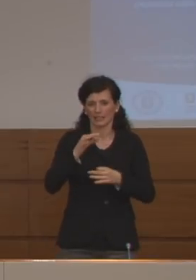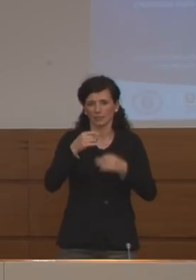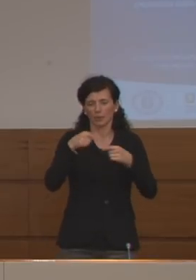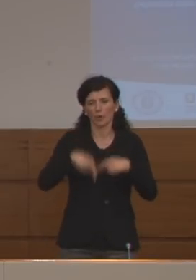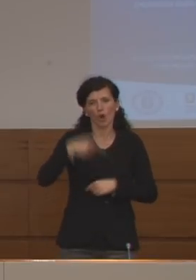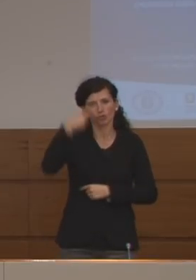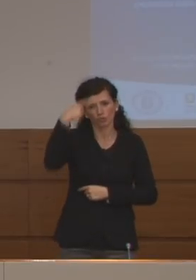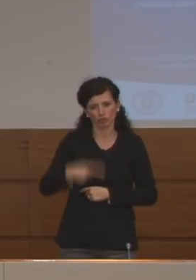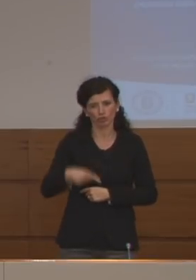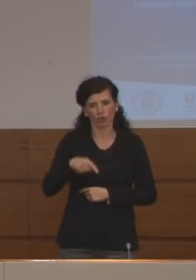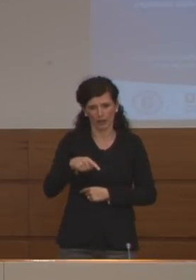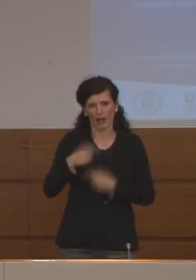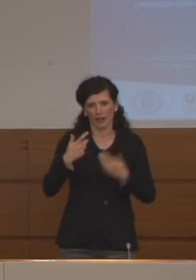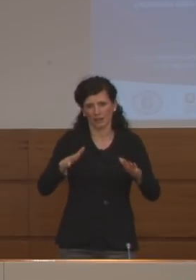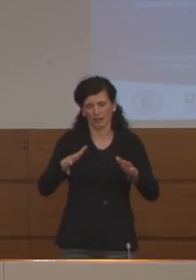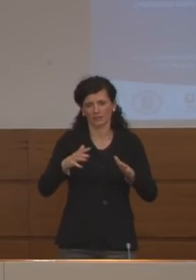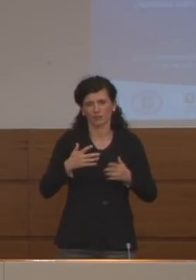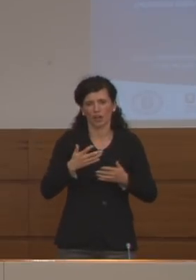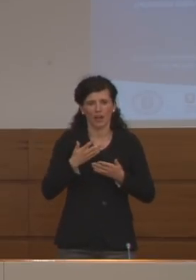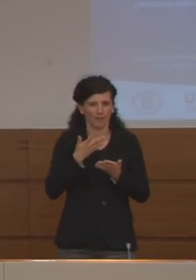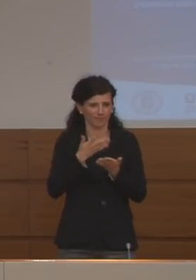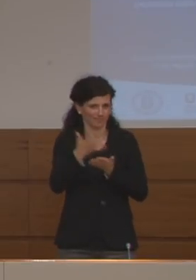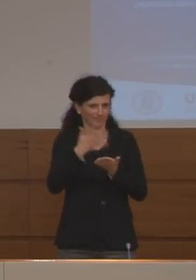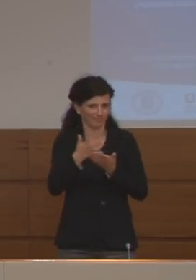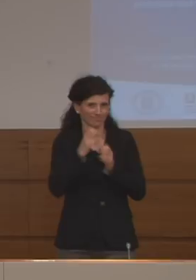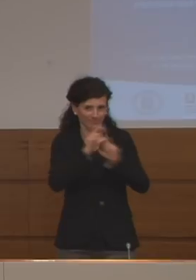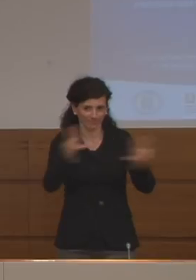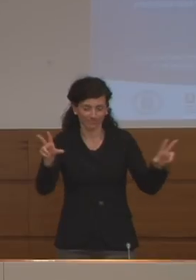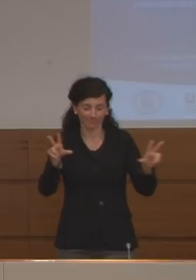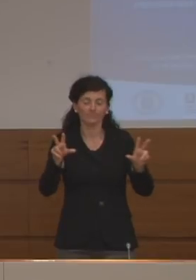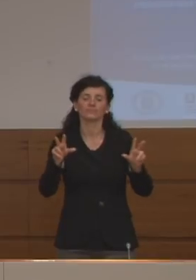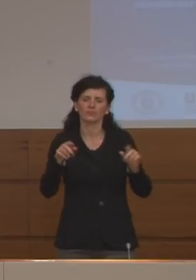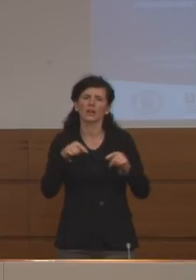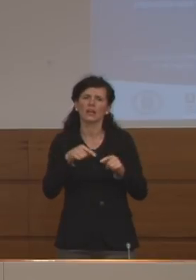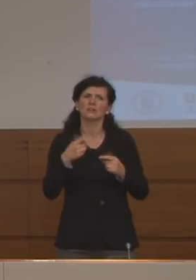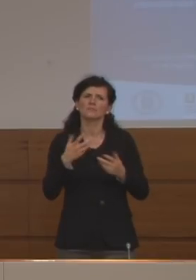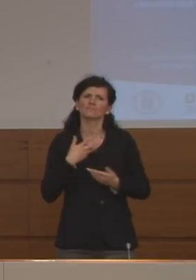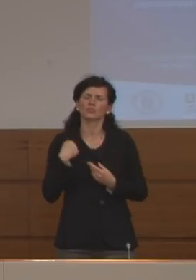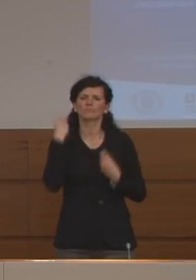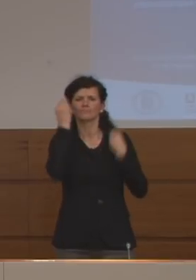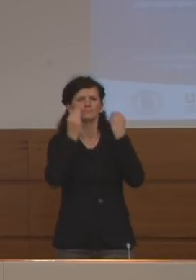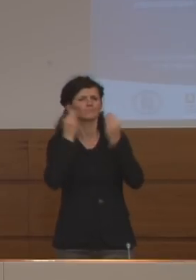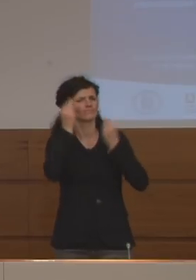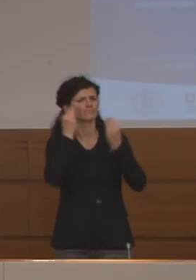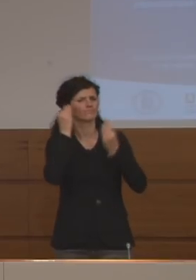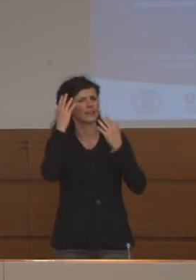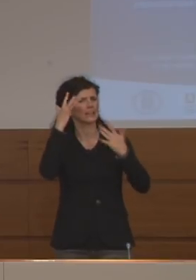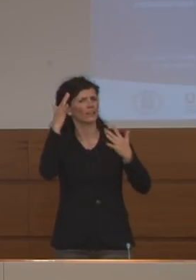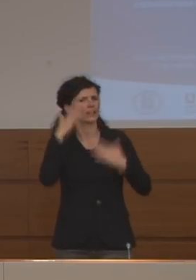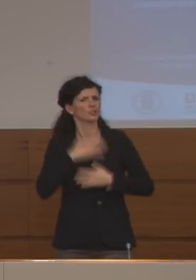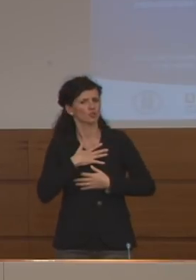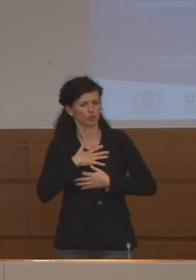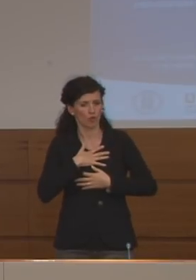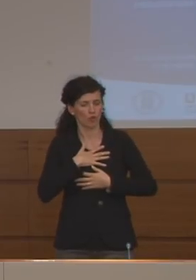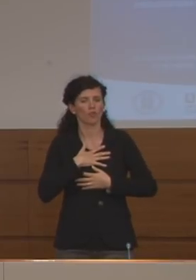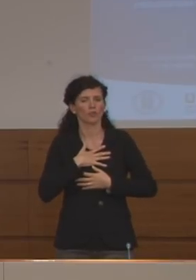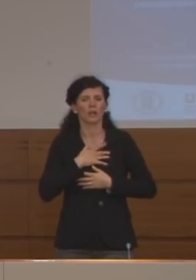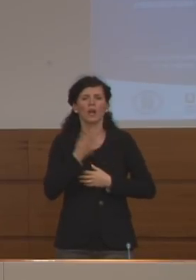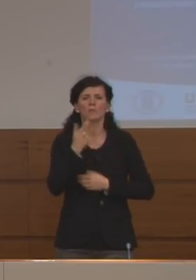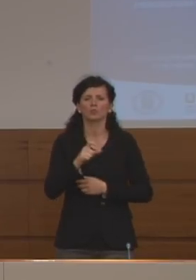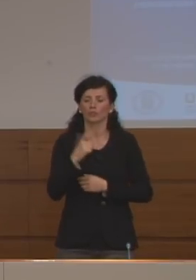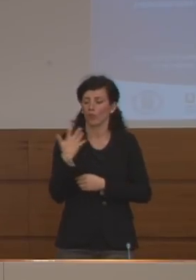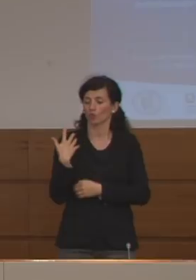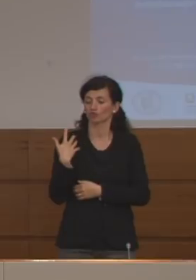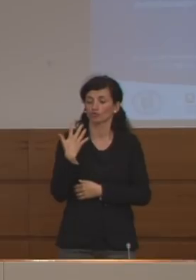Dottor Borrelli, per sottolinearvi che degli ultimi cinque giorni ben quattro